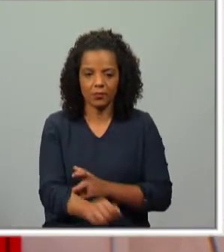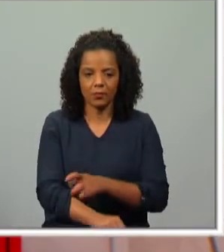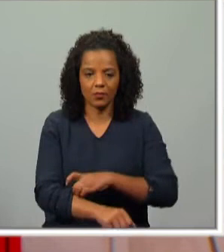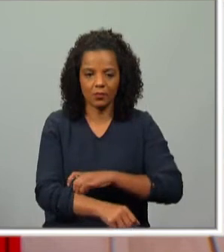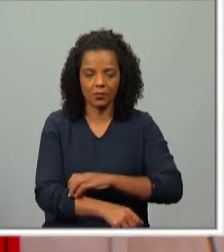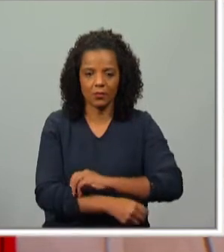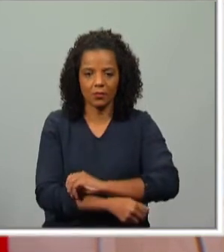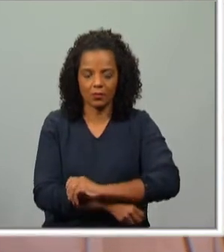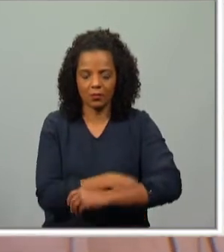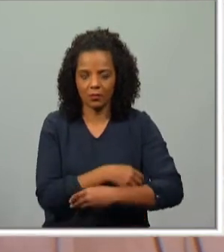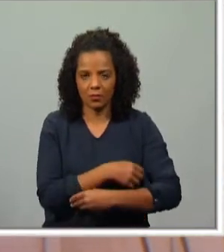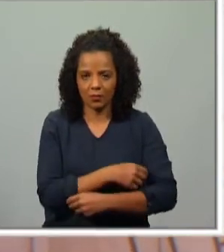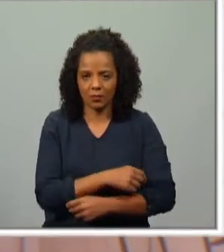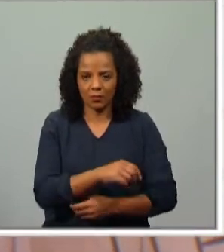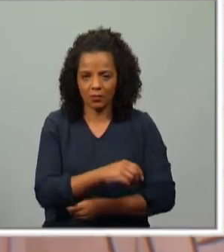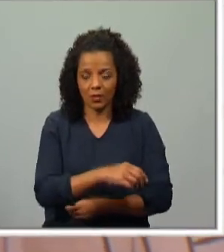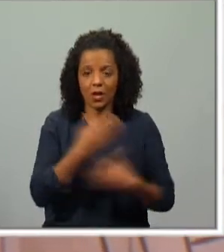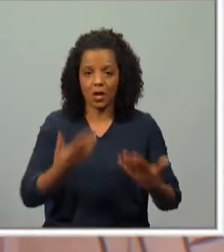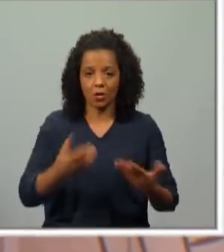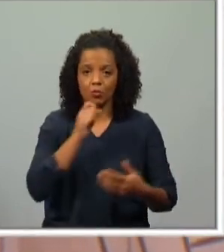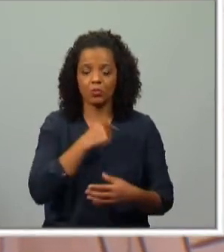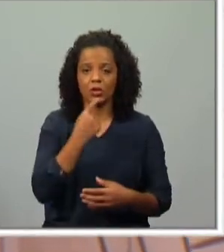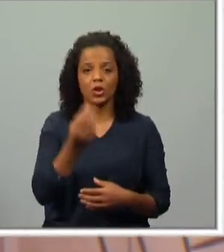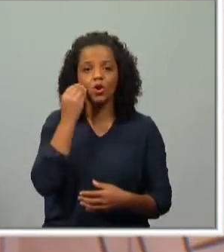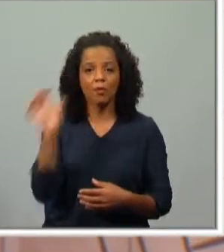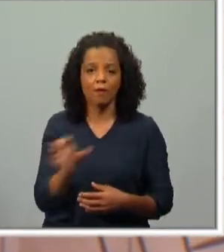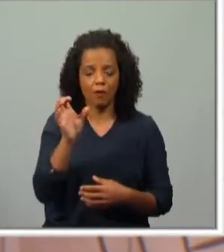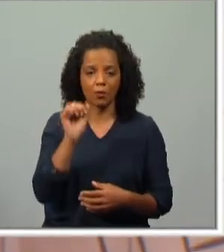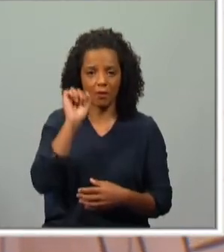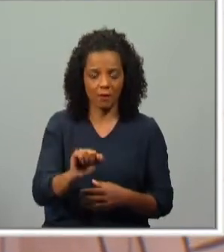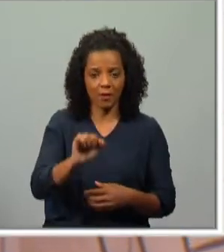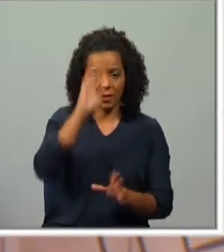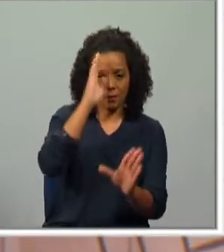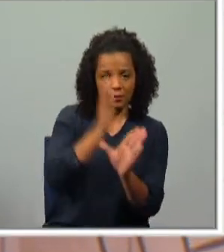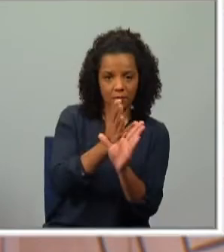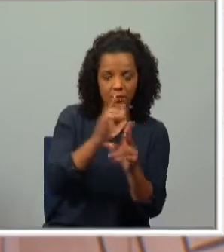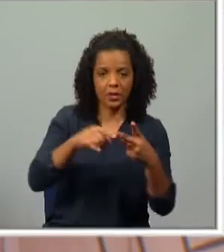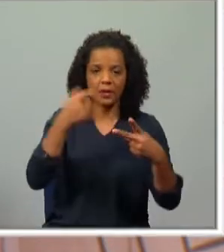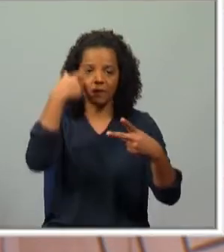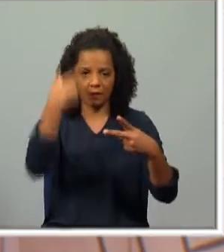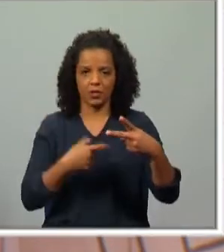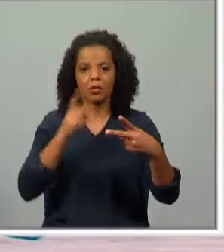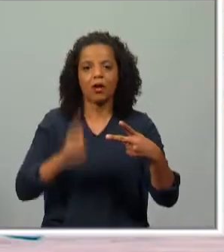retrato desta personagem não é dizer como é que ela era física e 這個人物肖像就不說了她的身體和 psicologicamente começamos pelo aspeto físico 心理上我們從外表開始物理學家